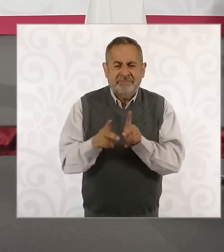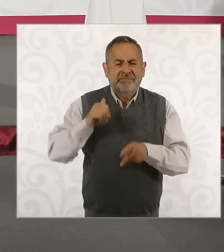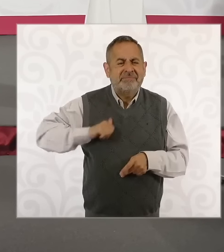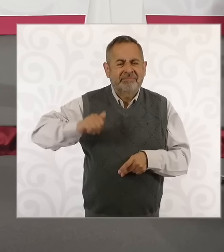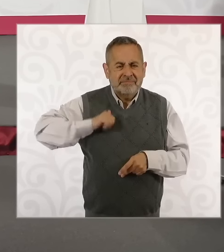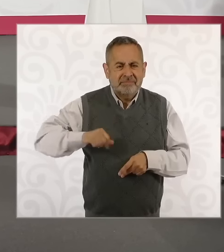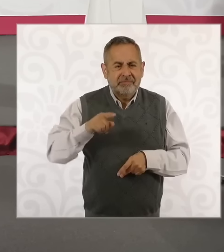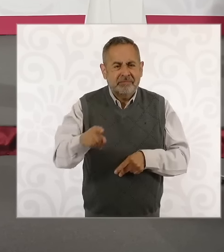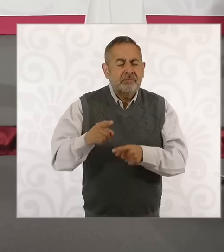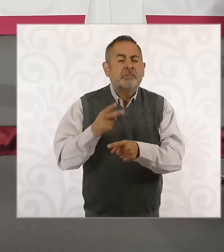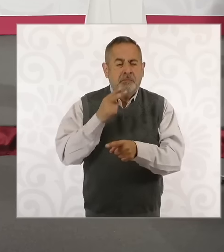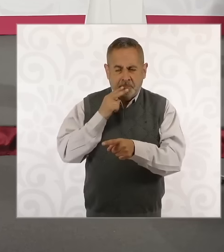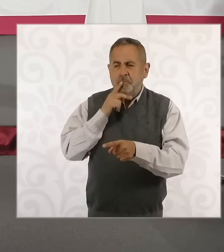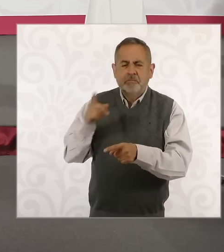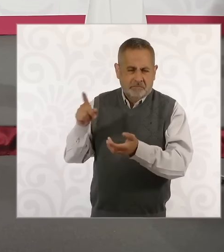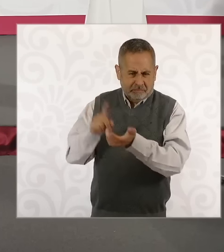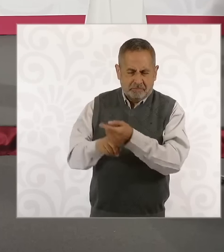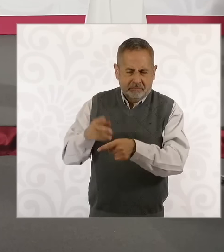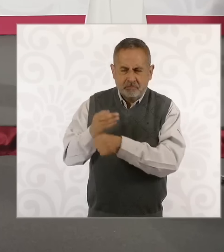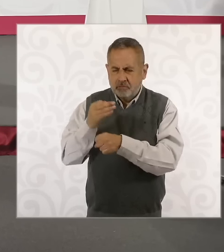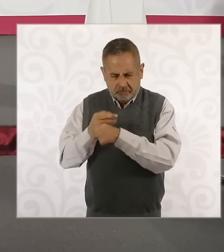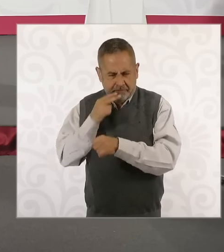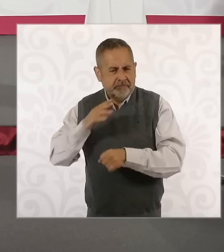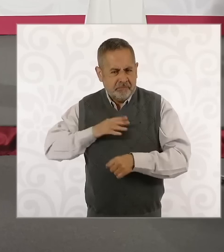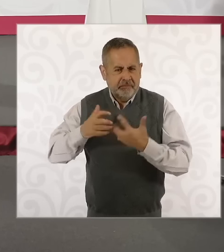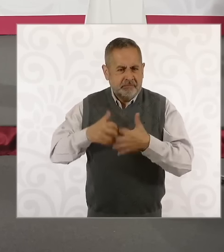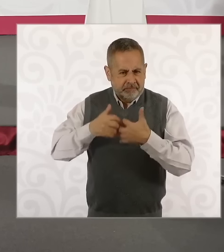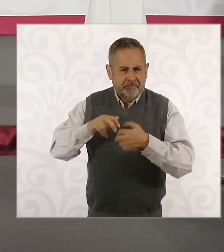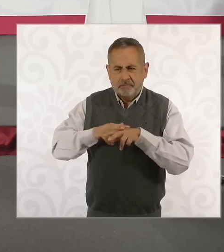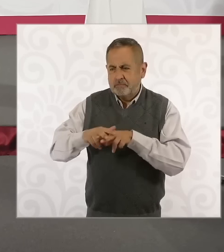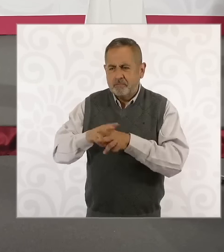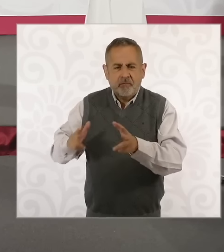que lo usa una de las concesionarias de transporte de carga. Es una área ya es un área ya impactada,